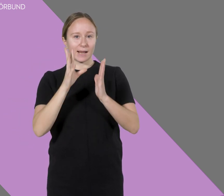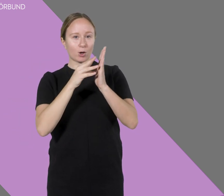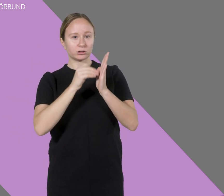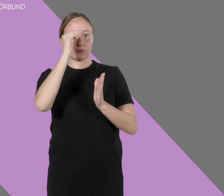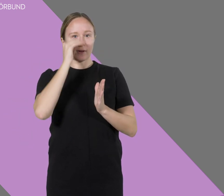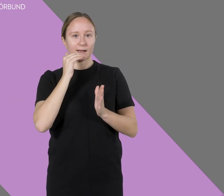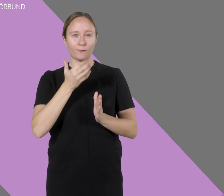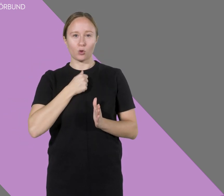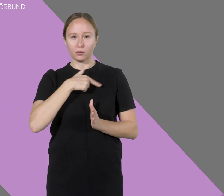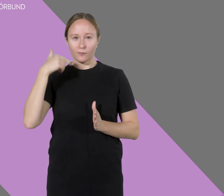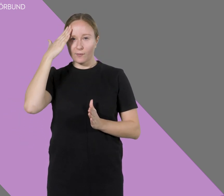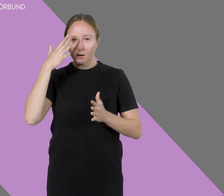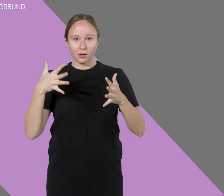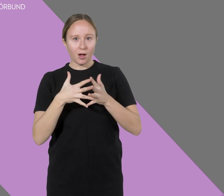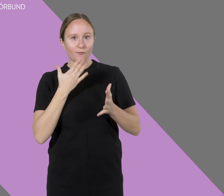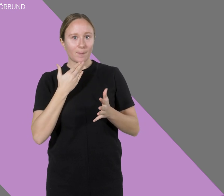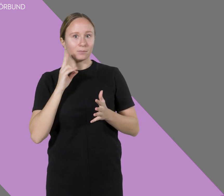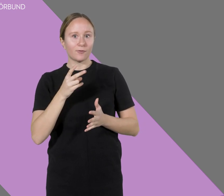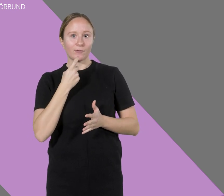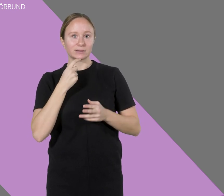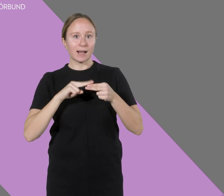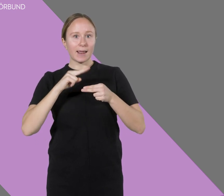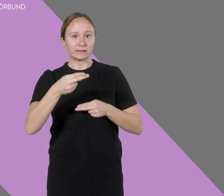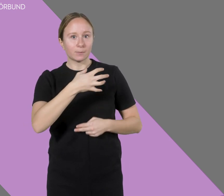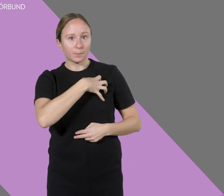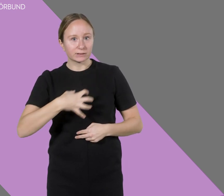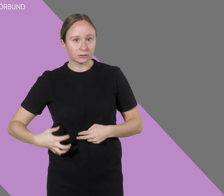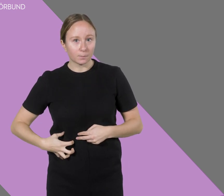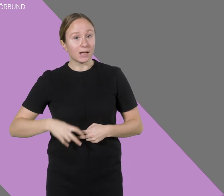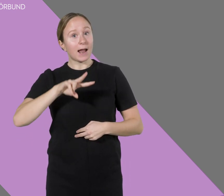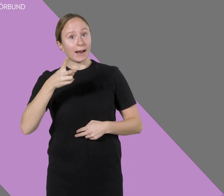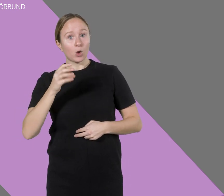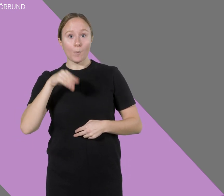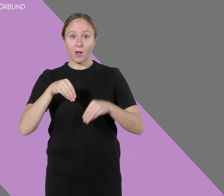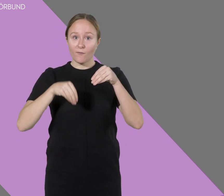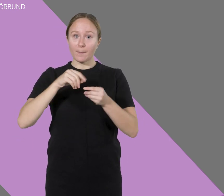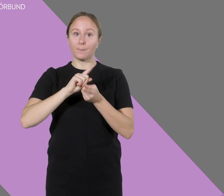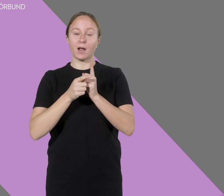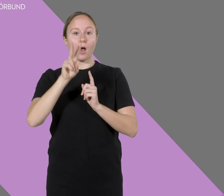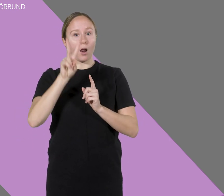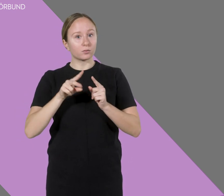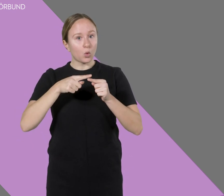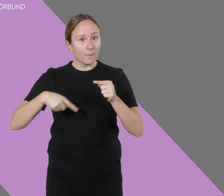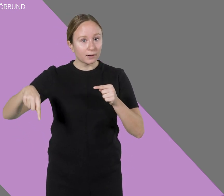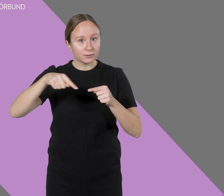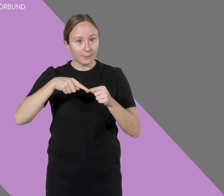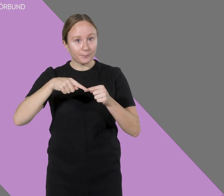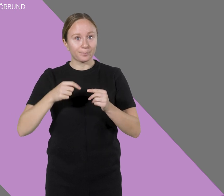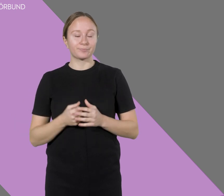Under resultatkvällen blir det klart vem som är Finlands nästa president - eller om valet går till en andra omgång.